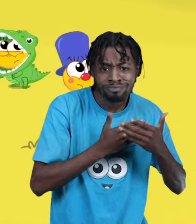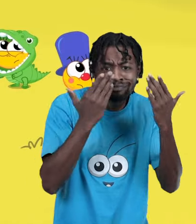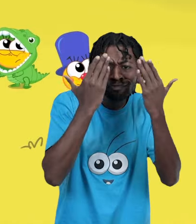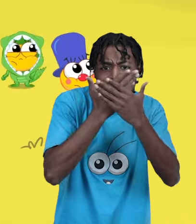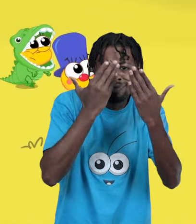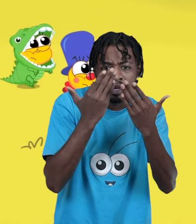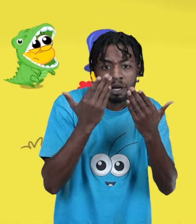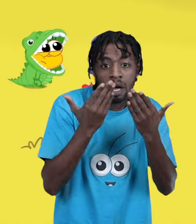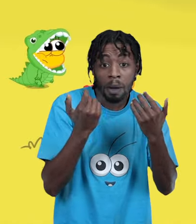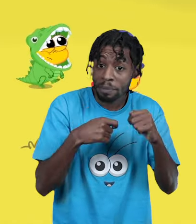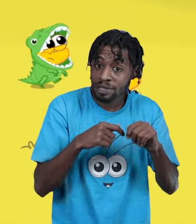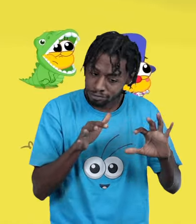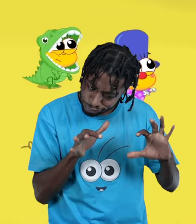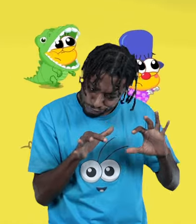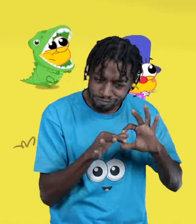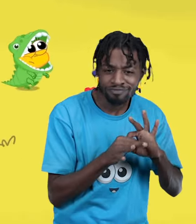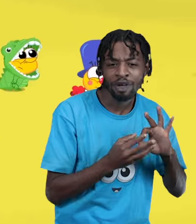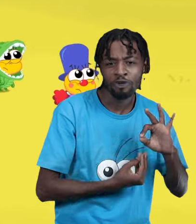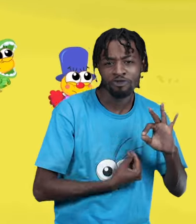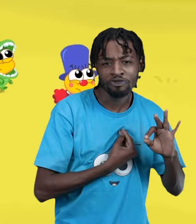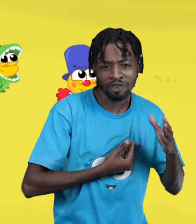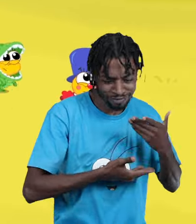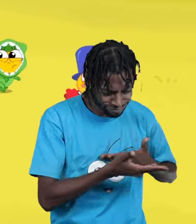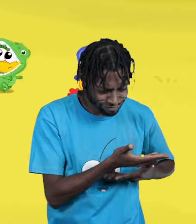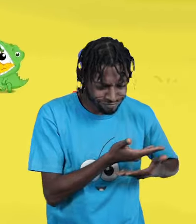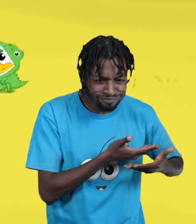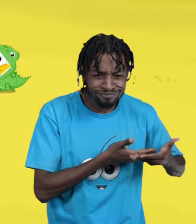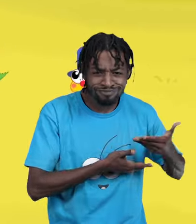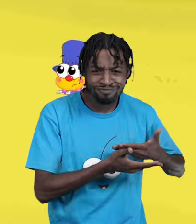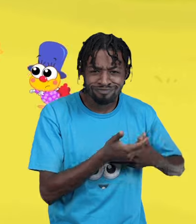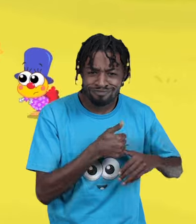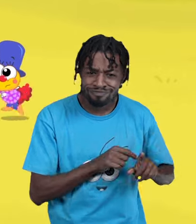Só vivendo É que se aprende